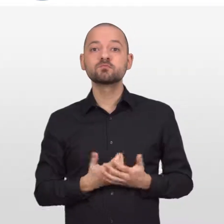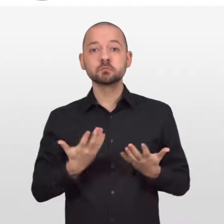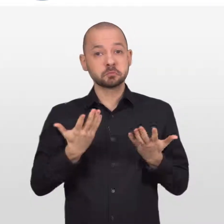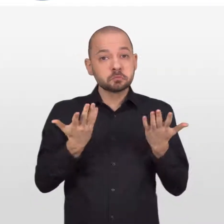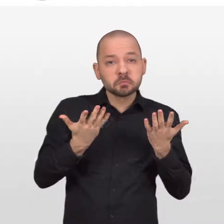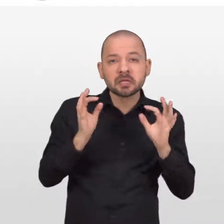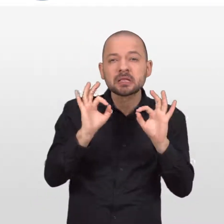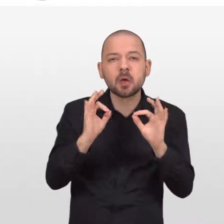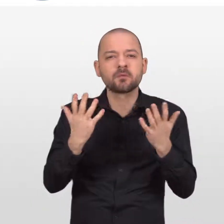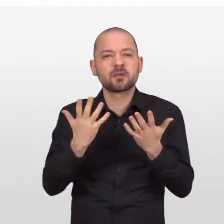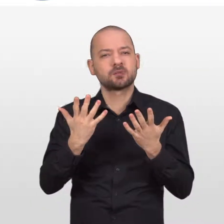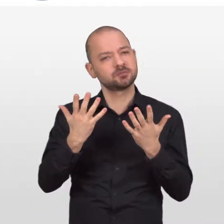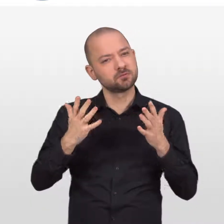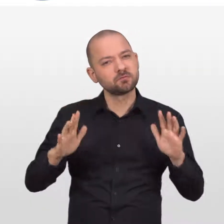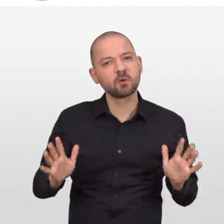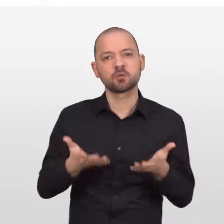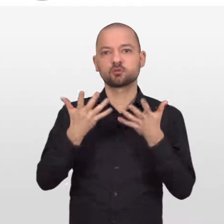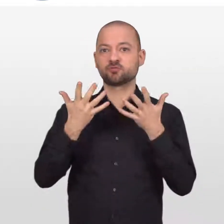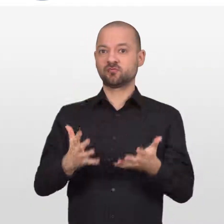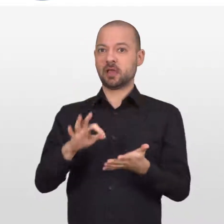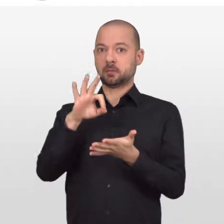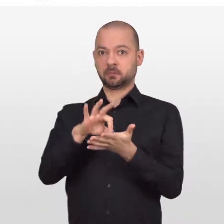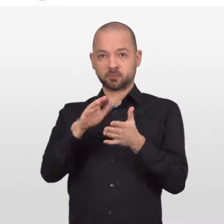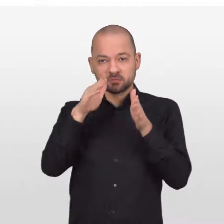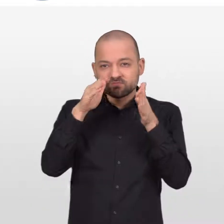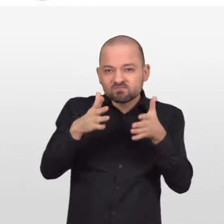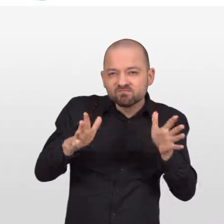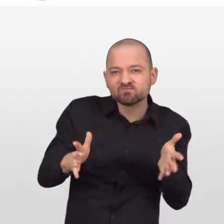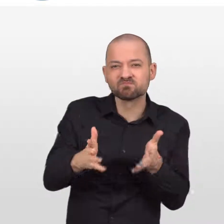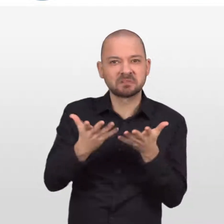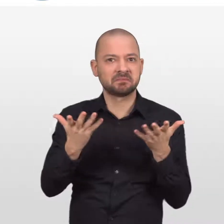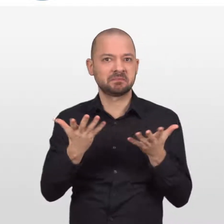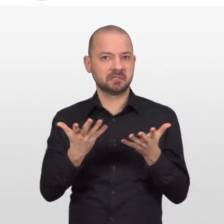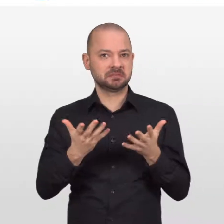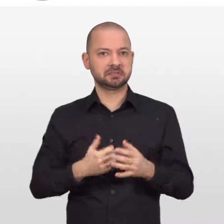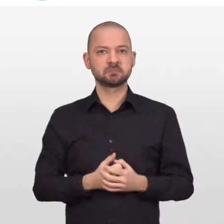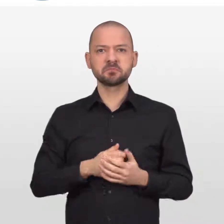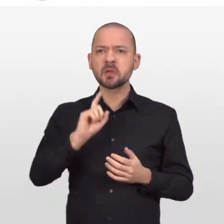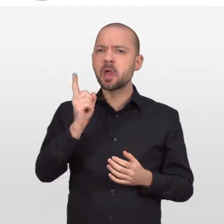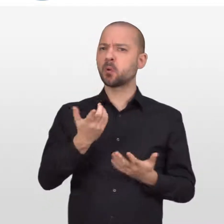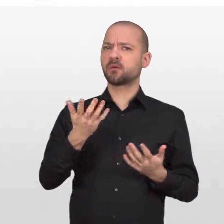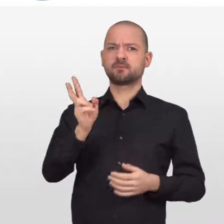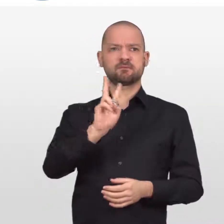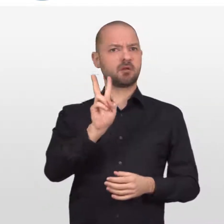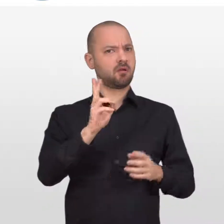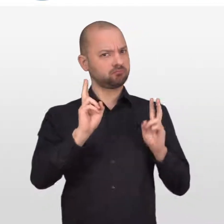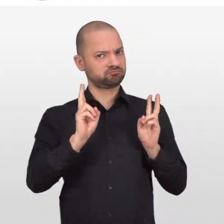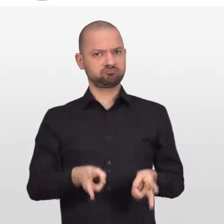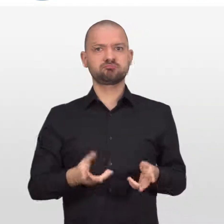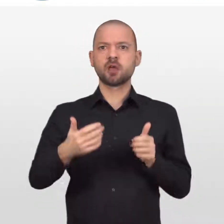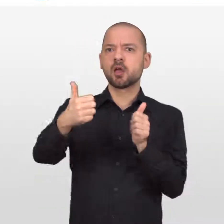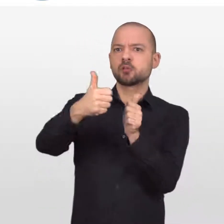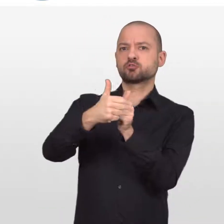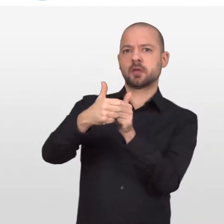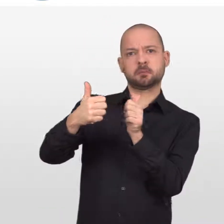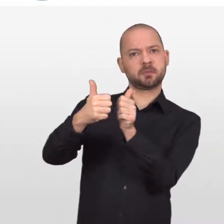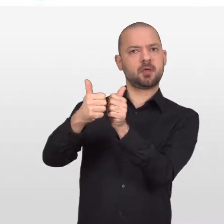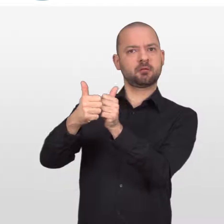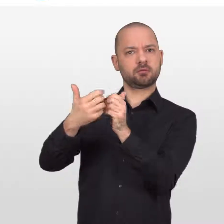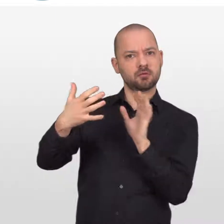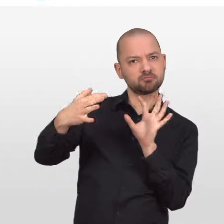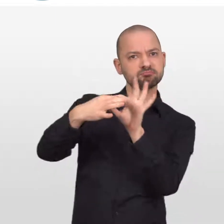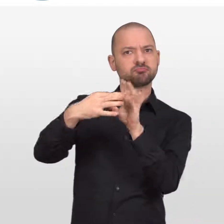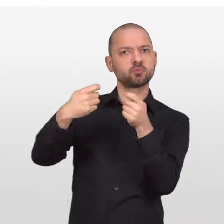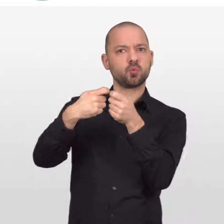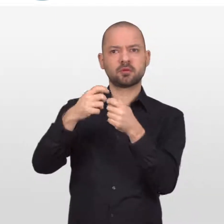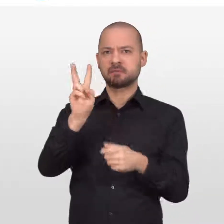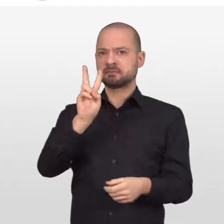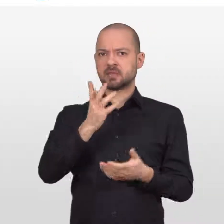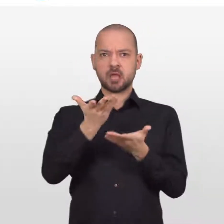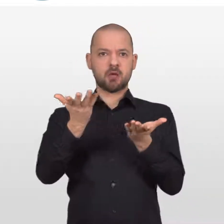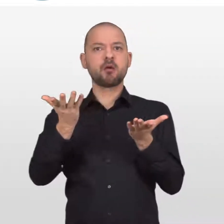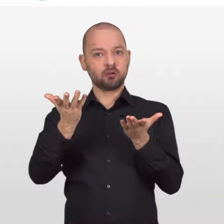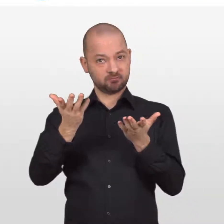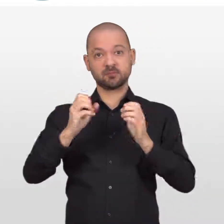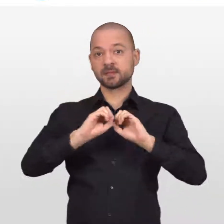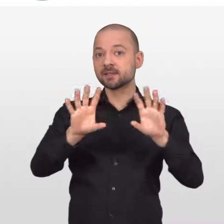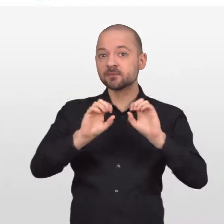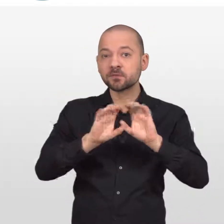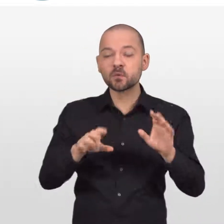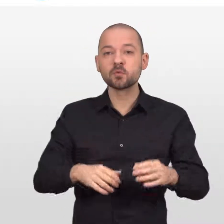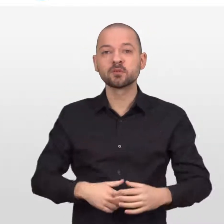welche Förderschwerpunkte es gibt und wer die richtigen Ansprechpartner sind. jaké existují hlavní oblasti podpory a kdo jsou správné kontaktní osoby.